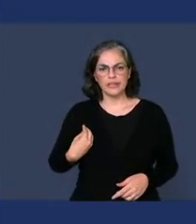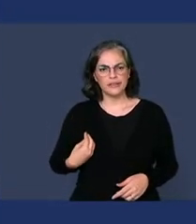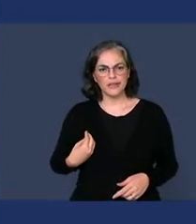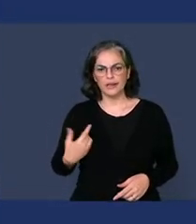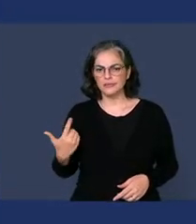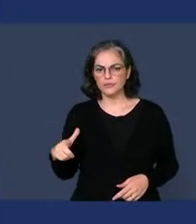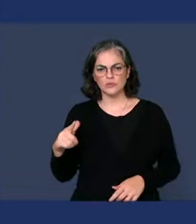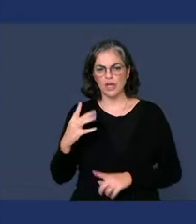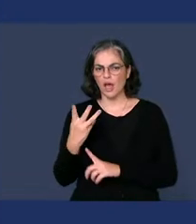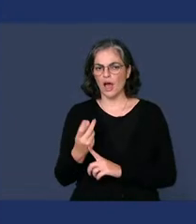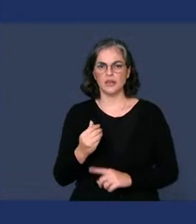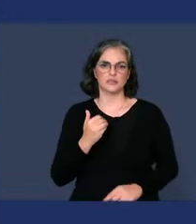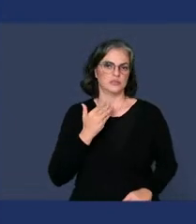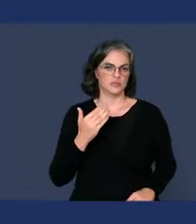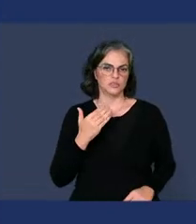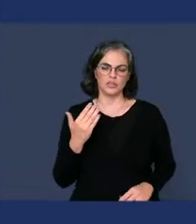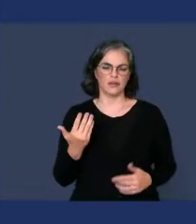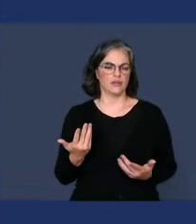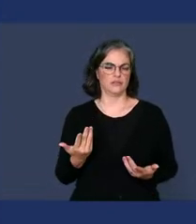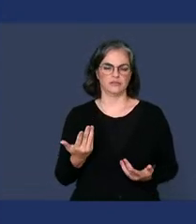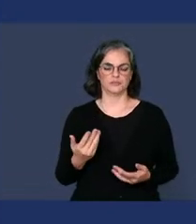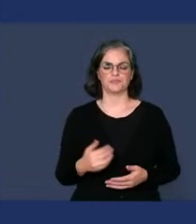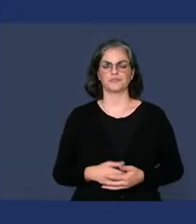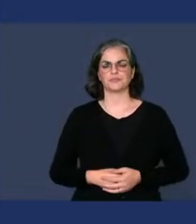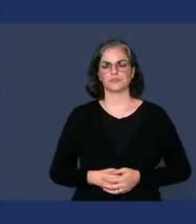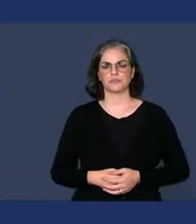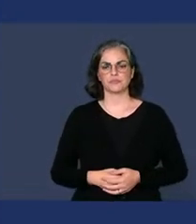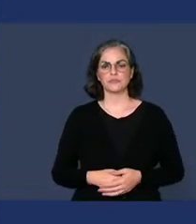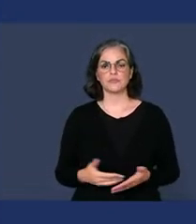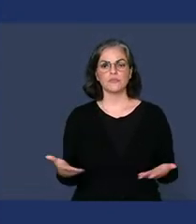EXISTE PORQUE A VIDA NÃO BASTO. HOJE PODE ENTRAR PARA HISTÓRIA COMO DIA DA CULTURA